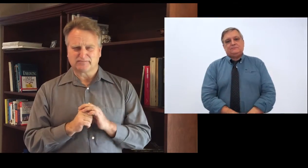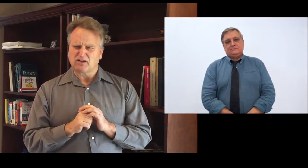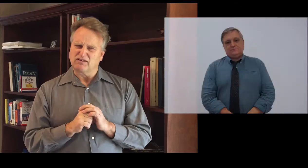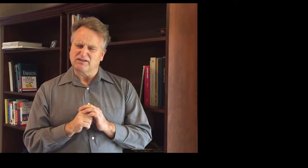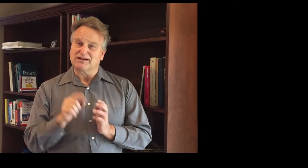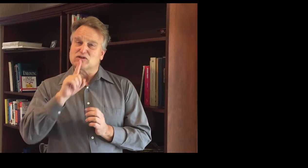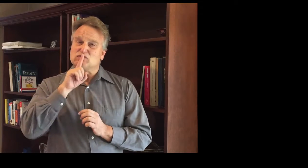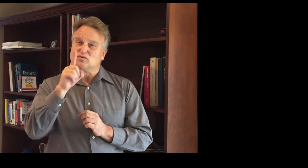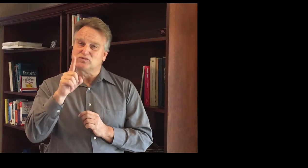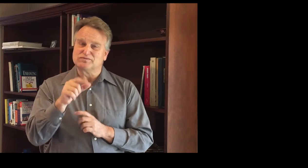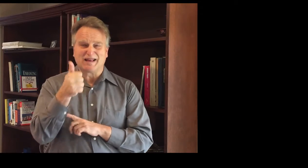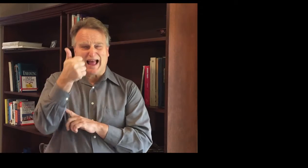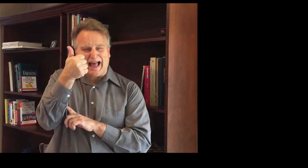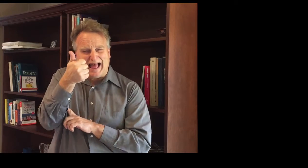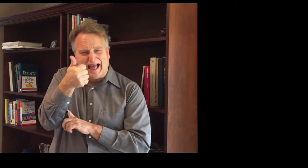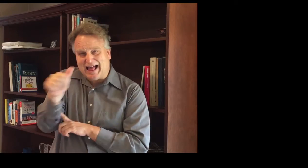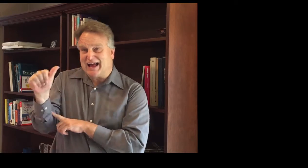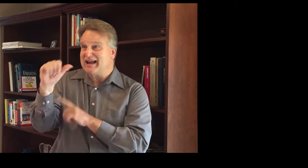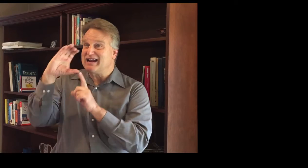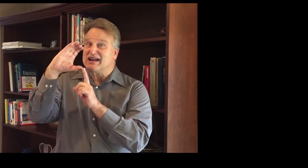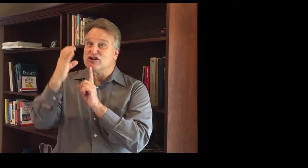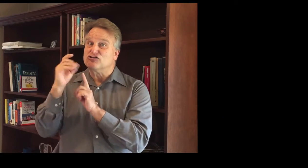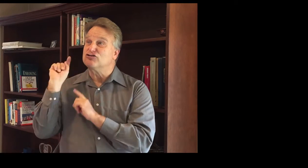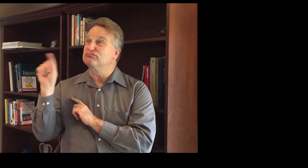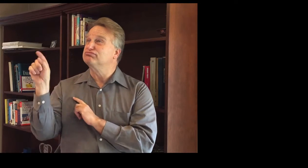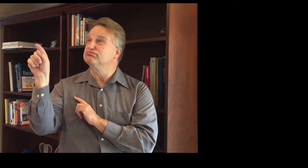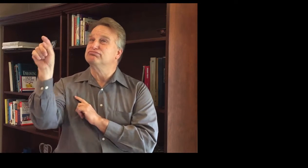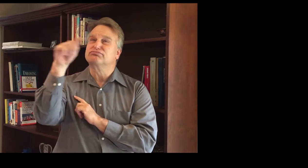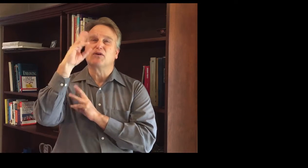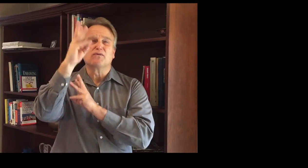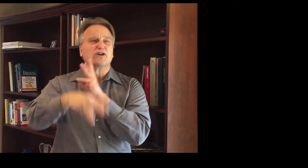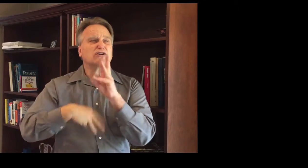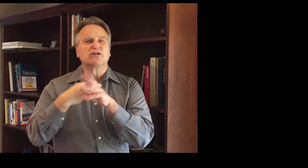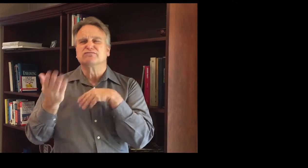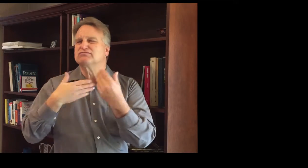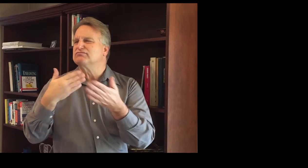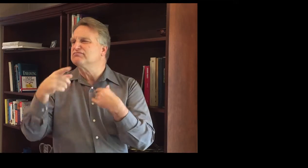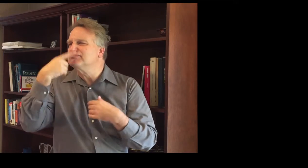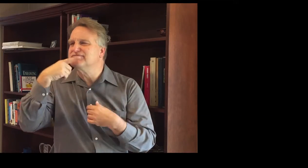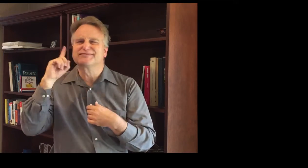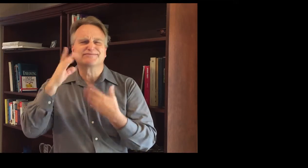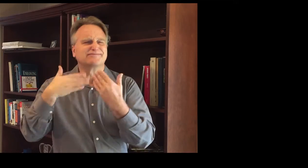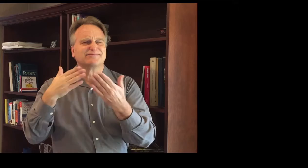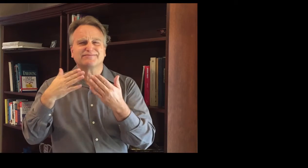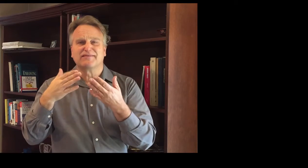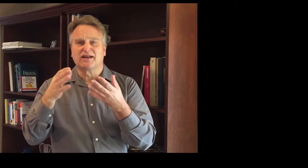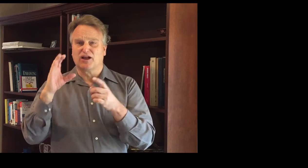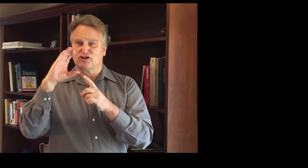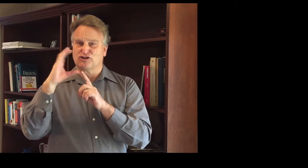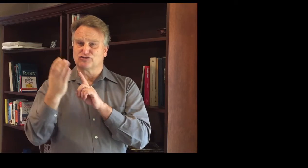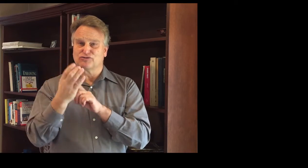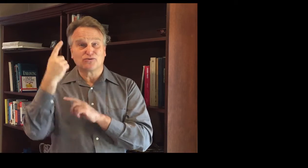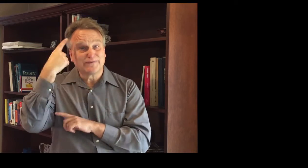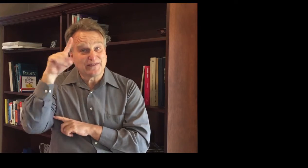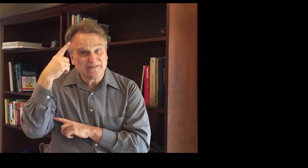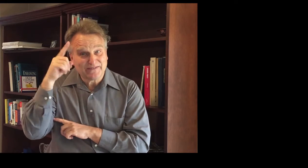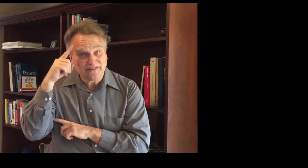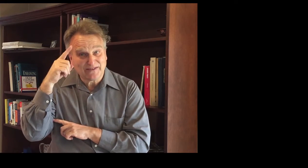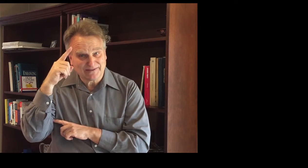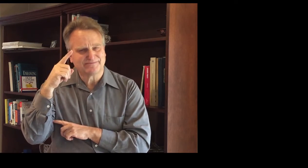C’est en effet la fonction primordiale de toute culture